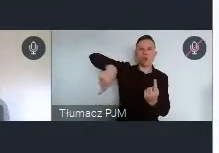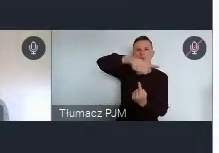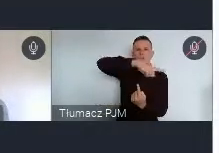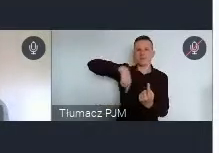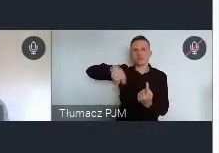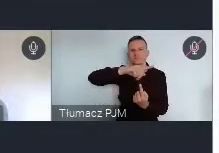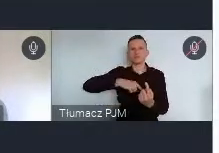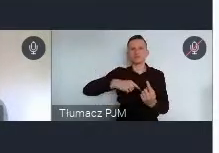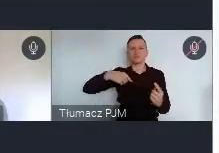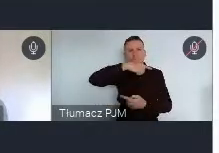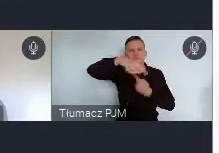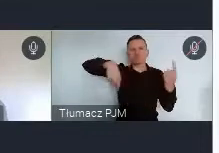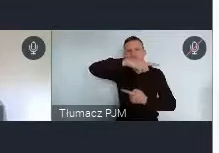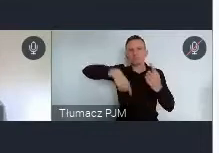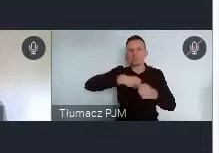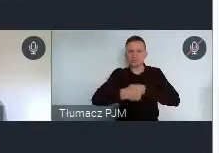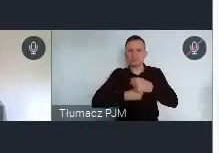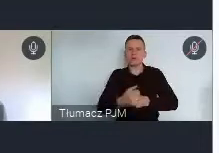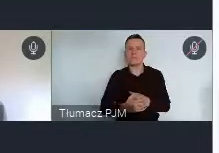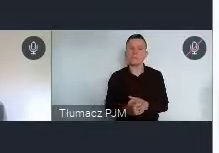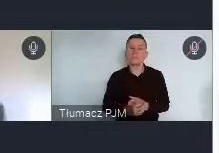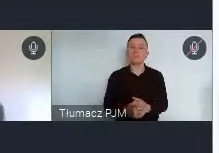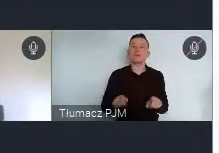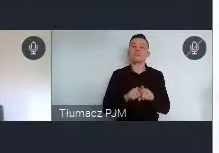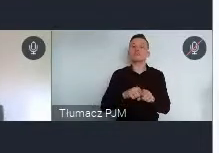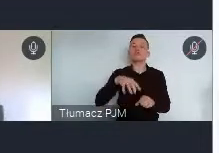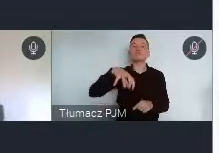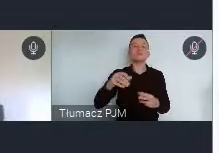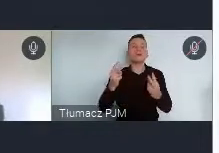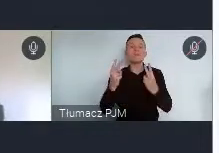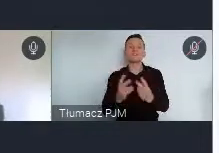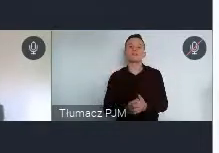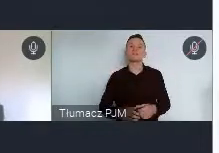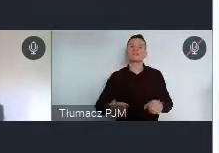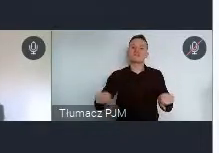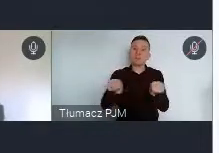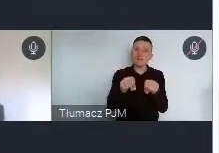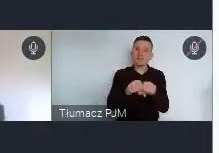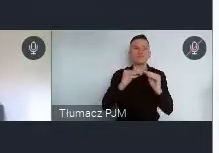Następnie ta grupa bardzo ważna, sprawiedliwość i równość, [Equity and Equality]